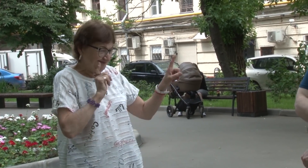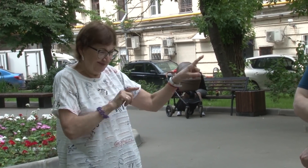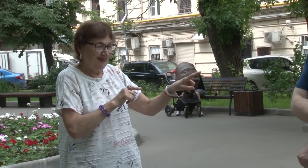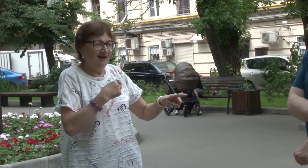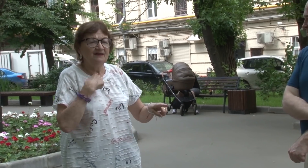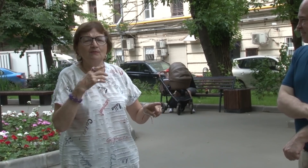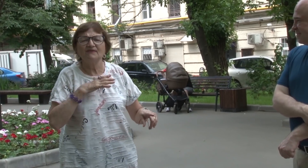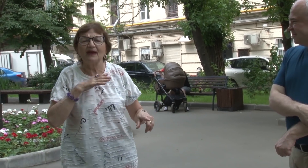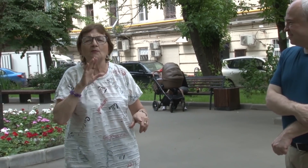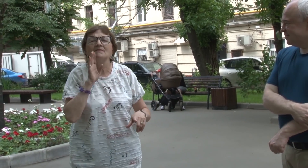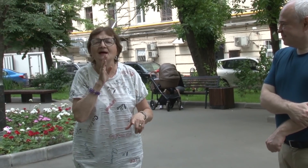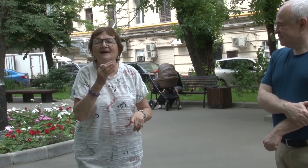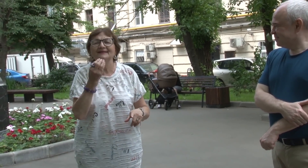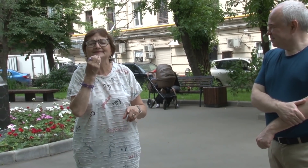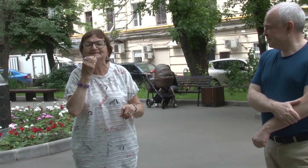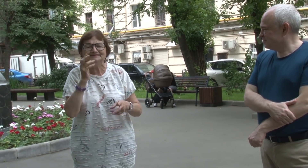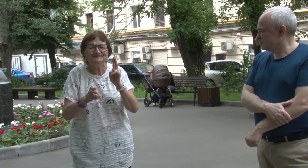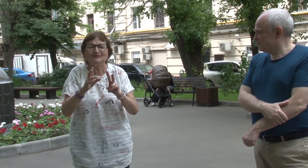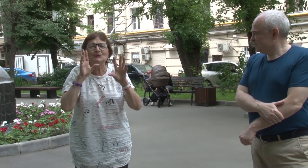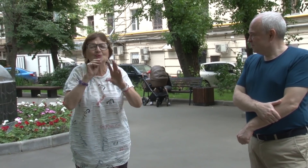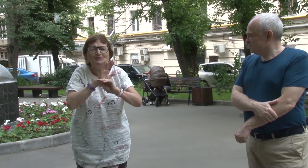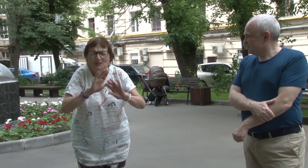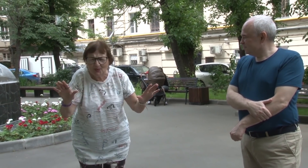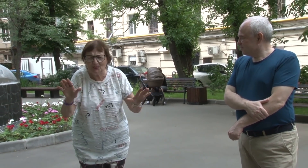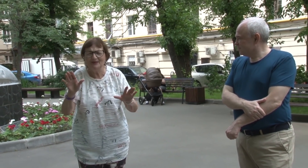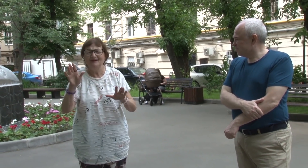Бывало, мама не успевала приготовить для меня,